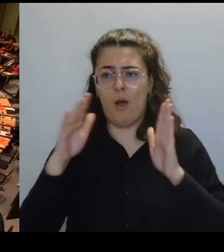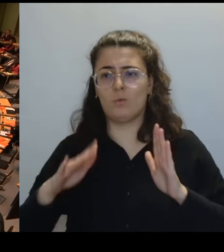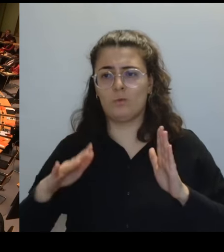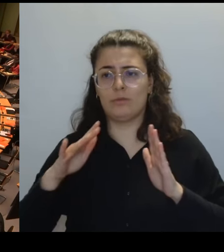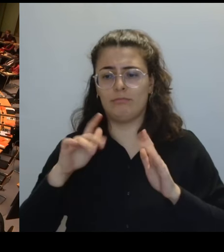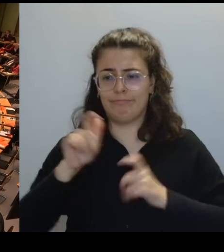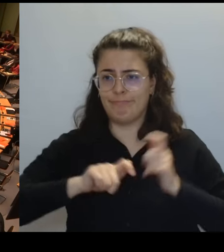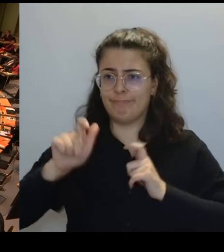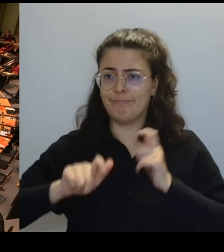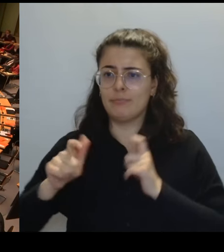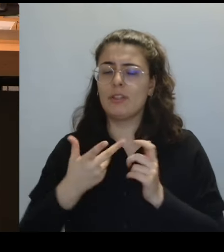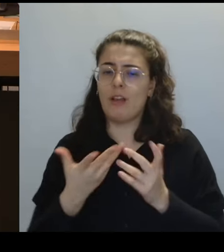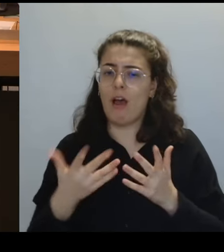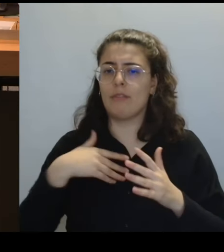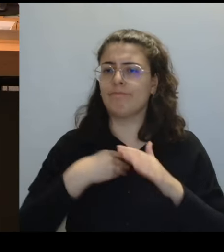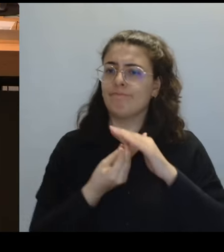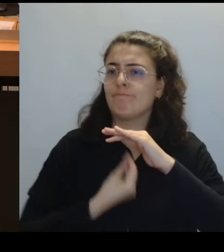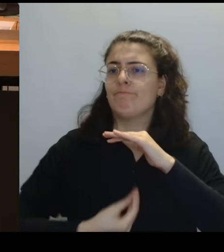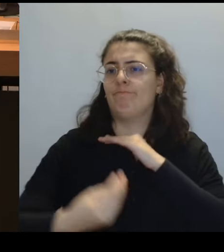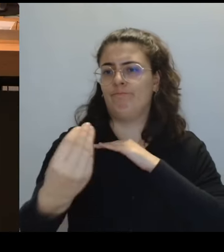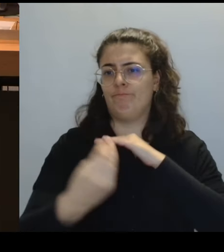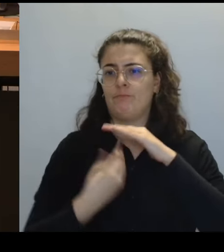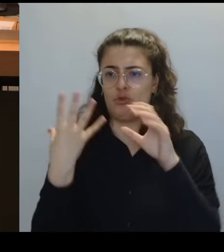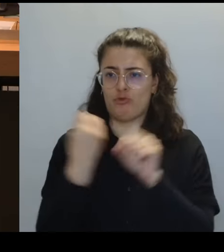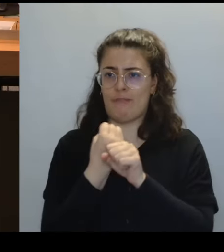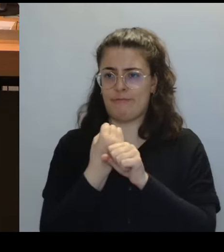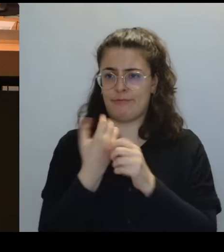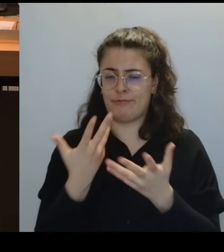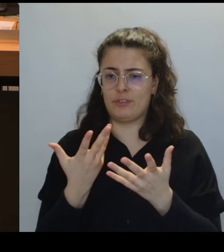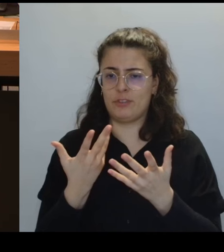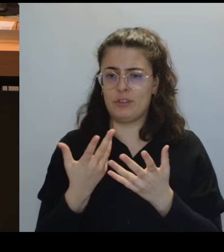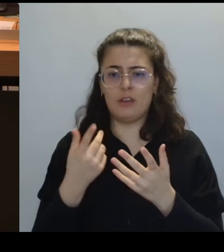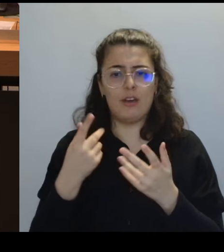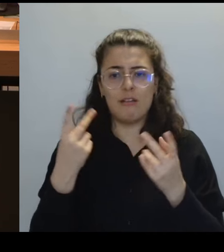allen, die den Angriffskrieg der Hamas nicht gewollt,